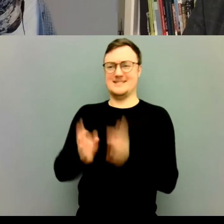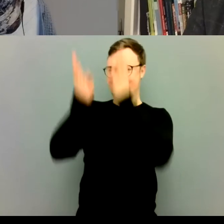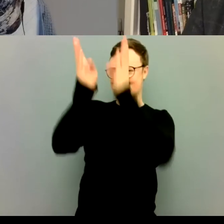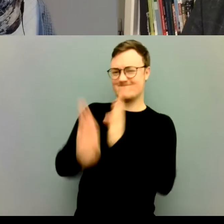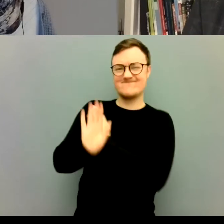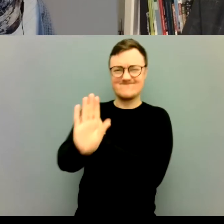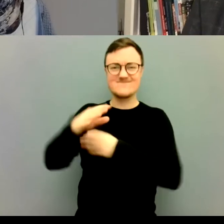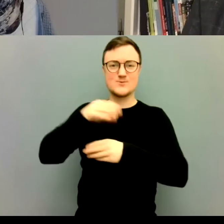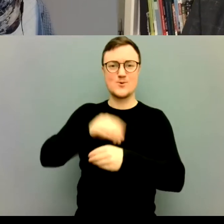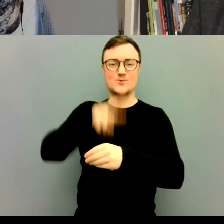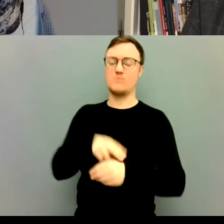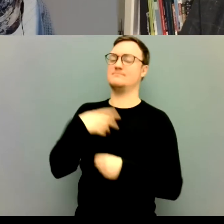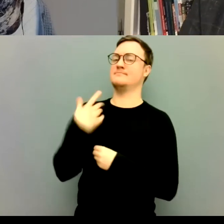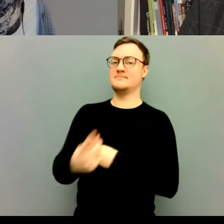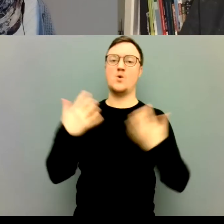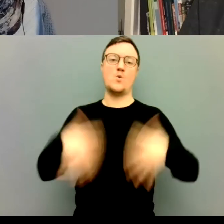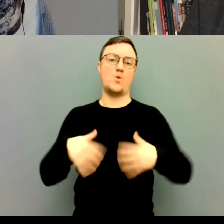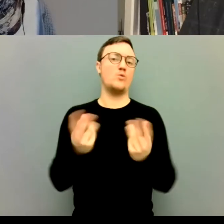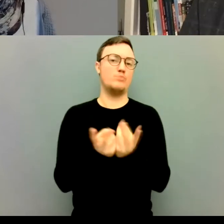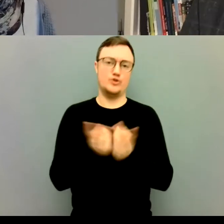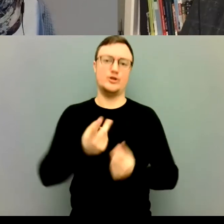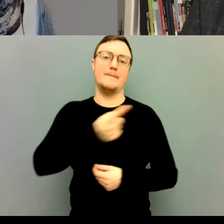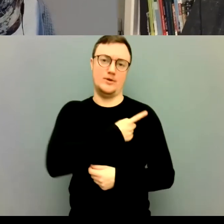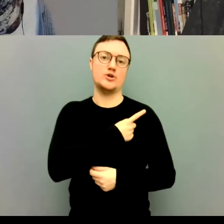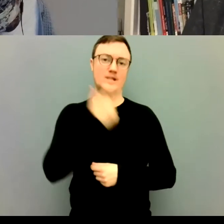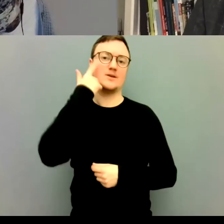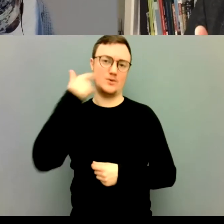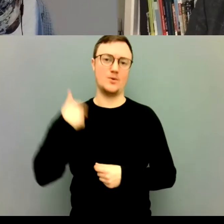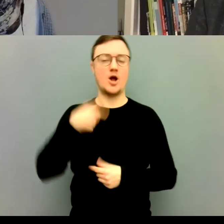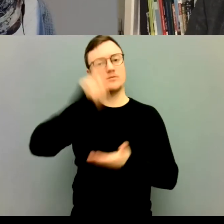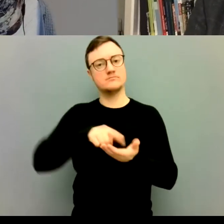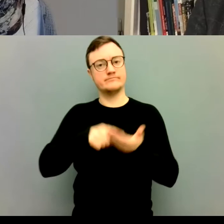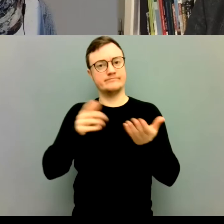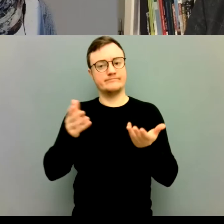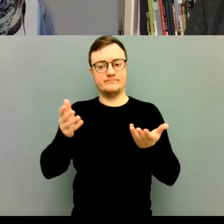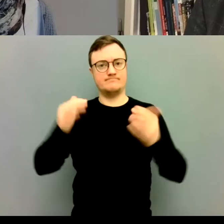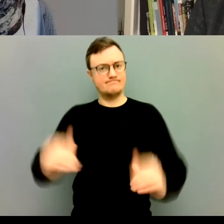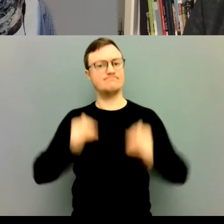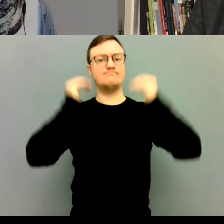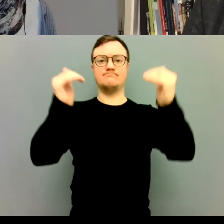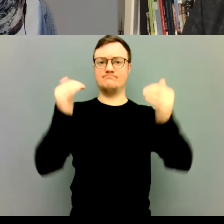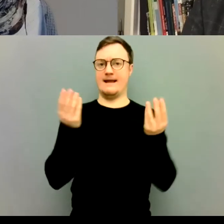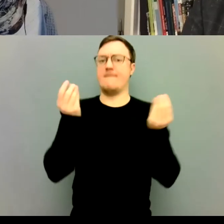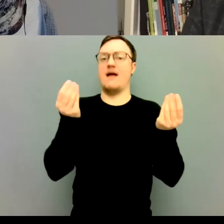sjukdomar - det kommer betyda mycket för att höja kvaliteten för den gruppen.